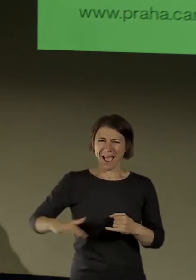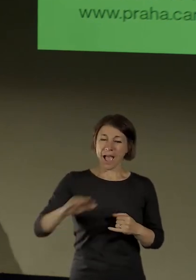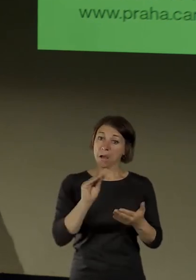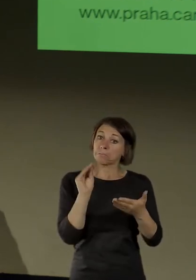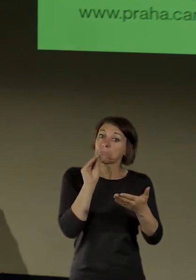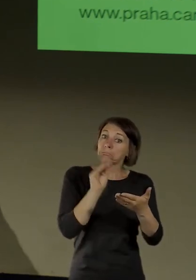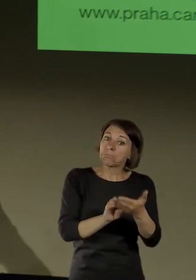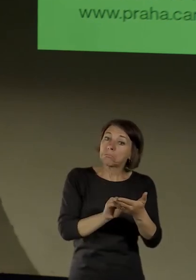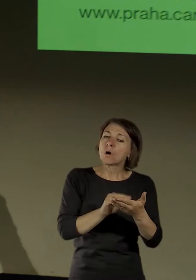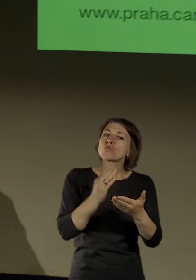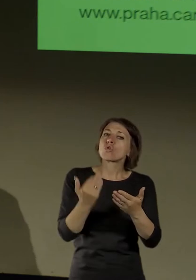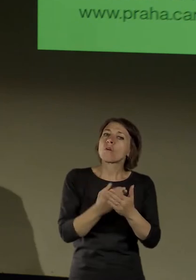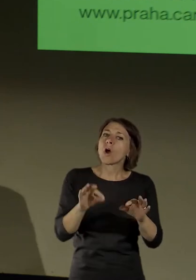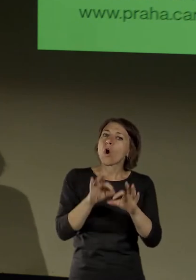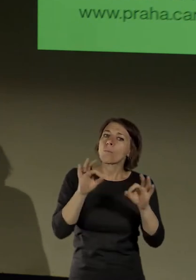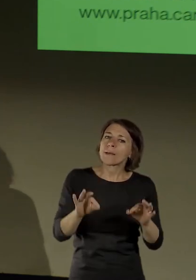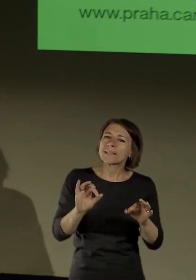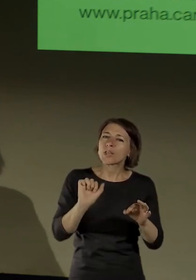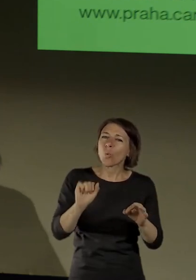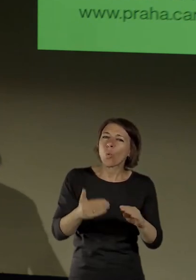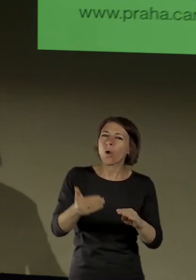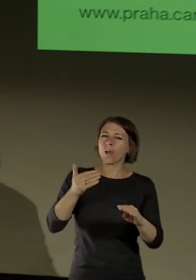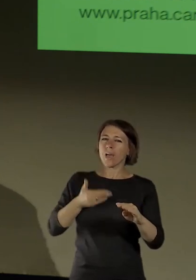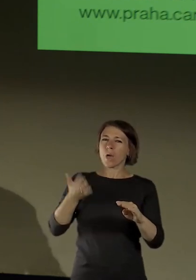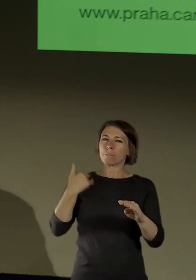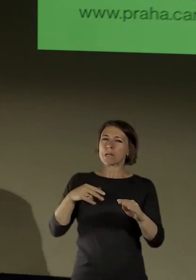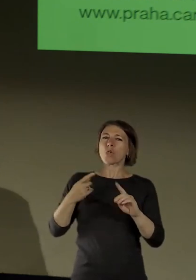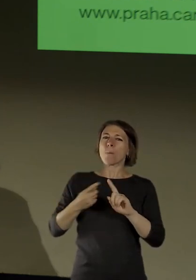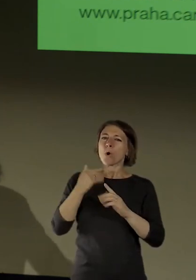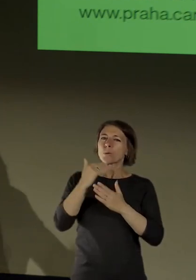co nám to přináší. A vy budete mít hlavně možnost se zeptat. Můžete se ptát pomocí ruky,